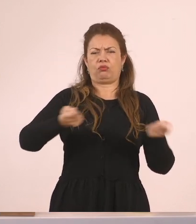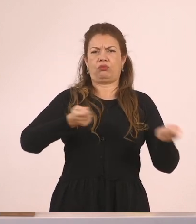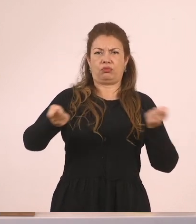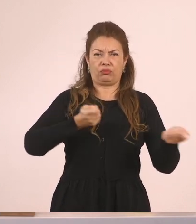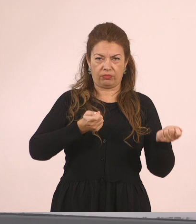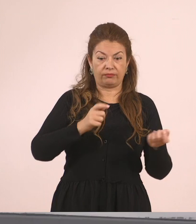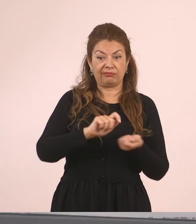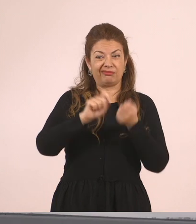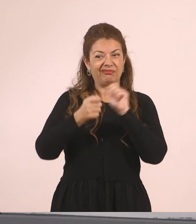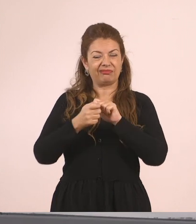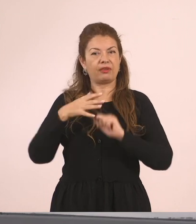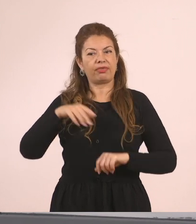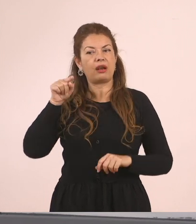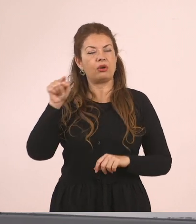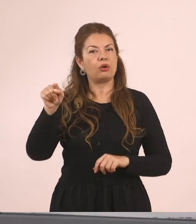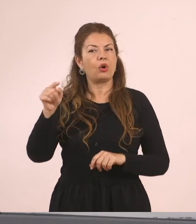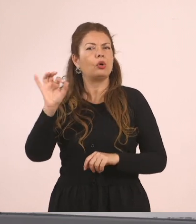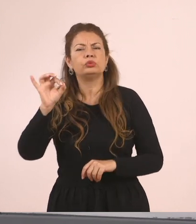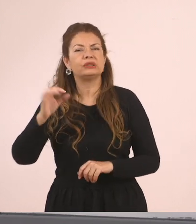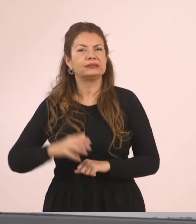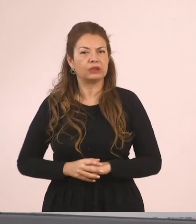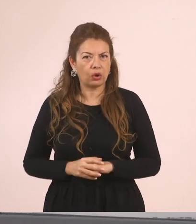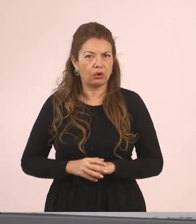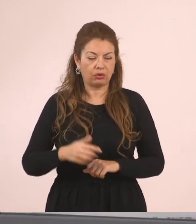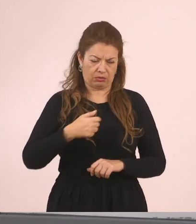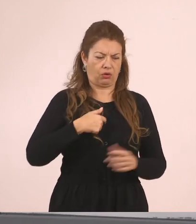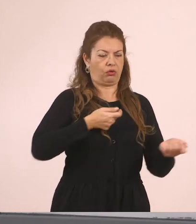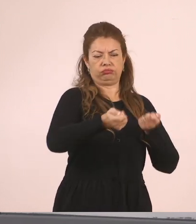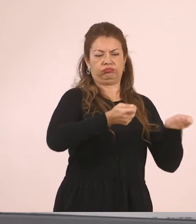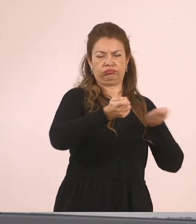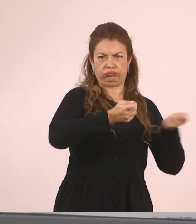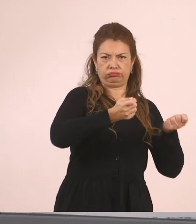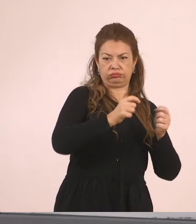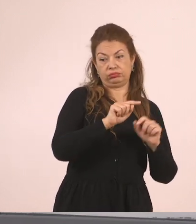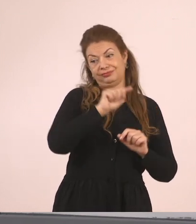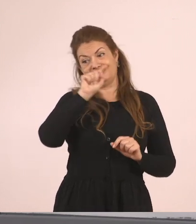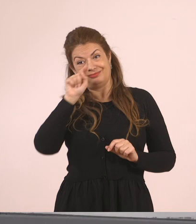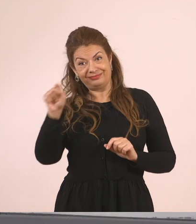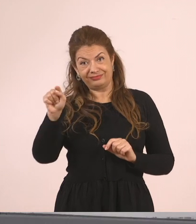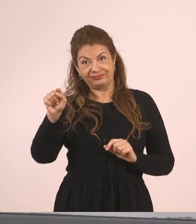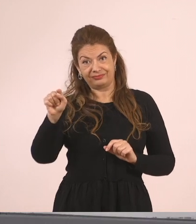Ποιο ουσιαστικό μπορώ να σχηματίσω από το οργανώνω όπως η ανακύκλωση;